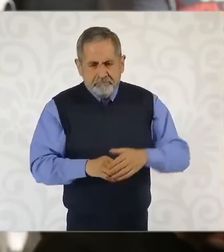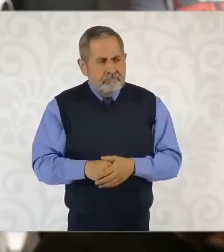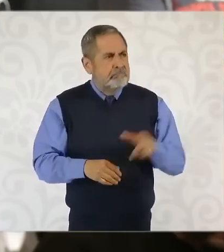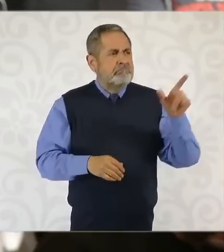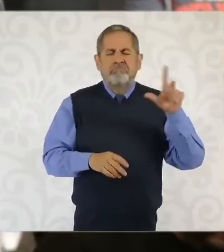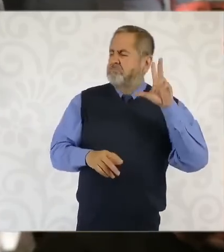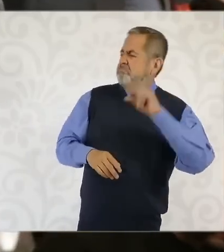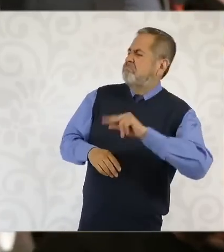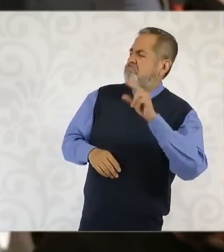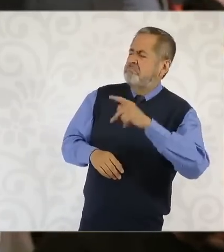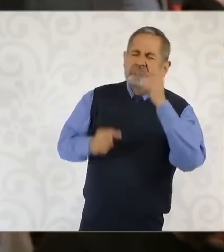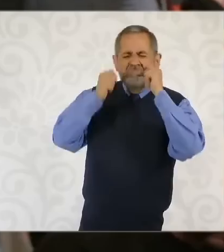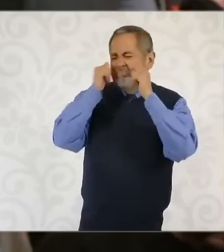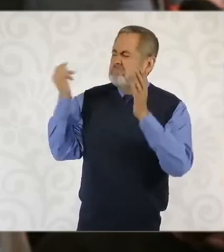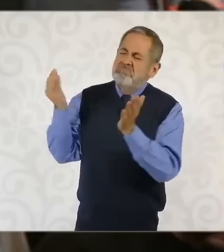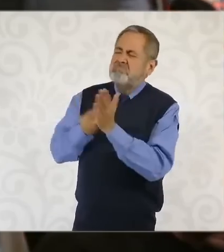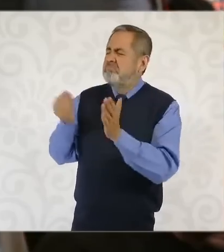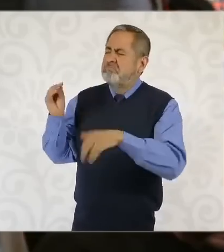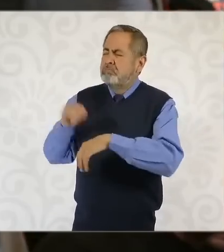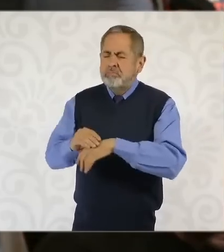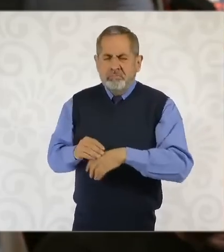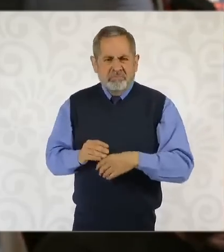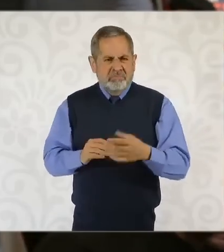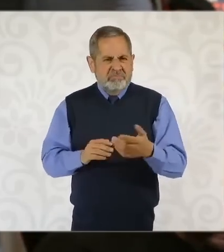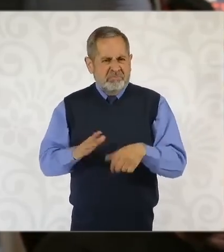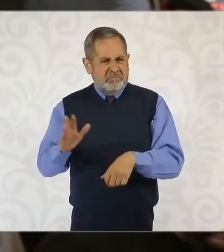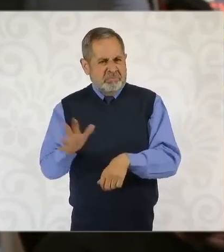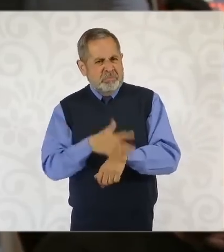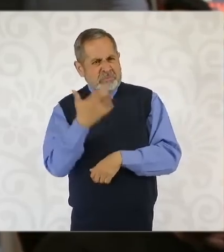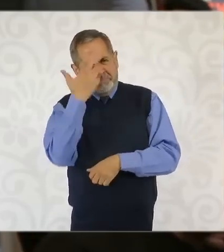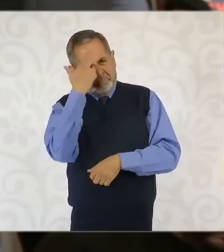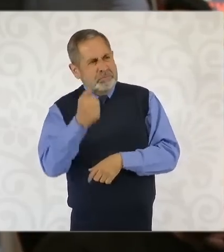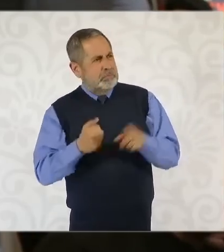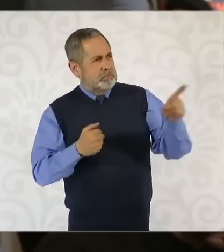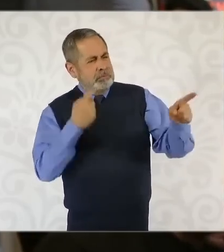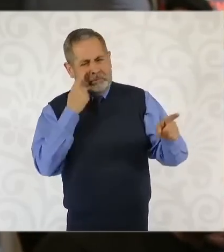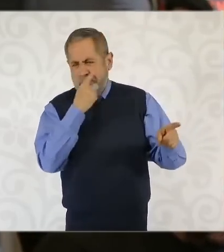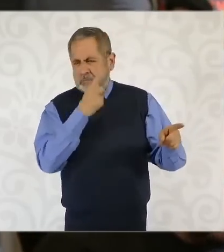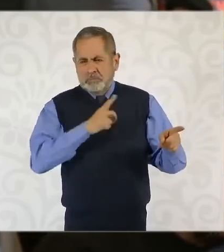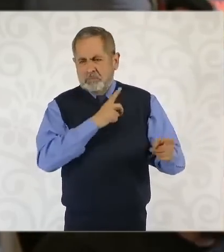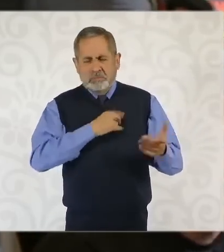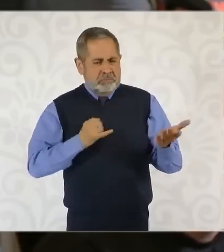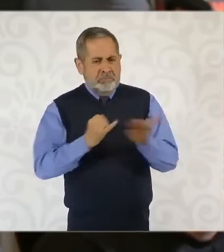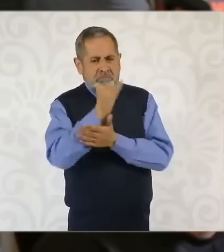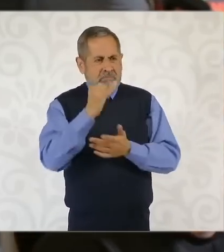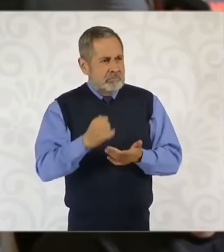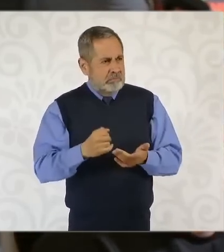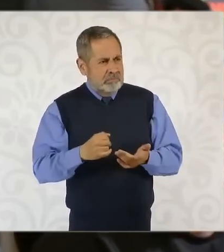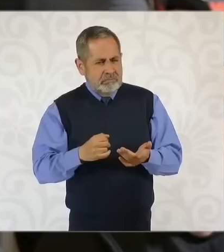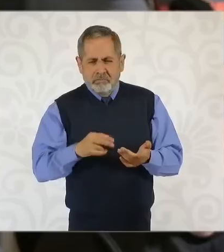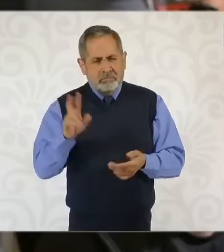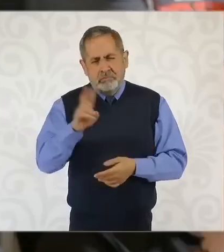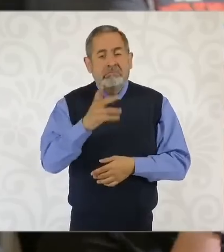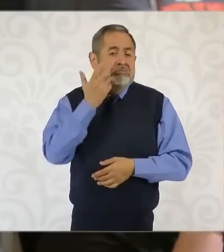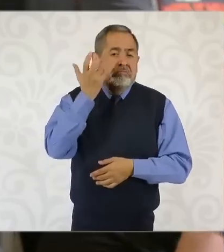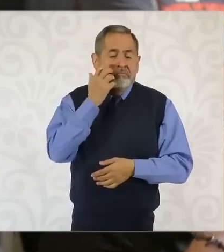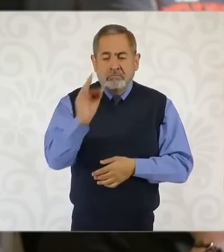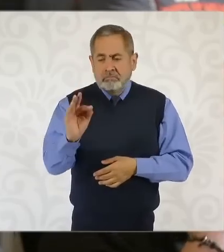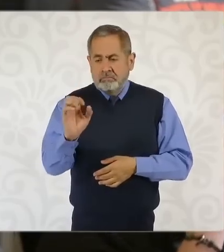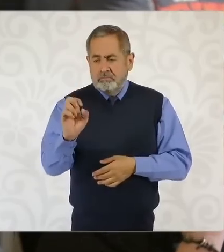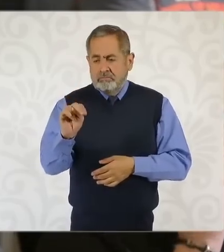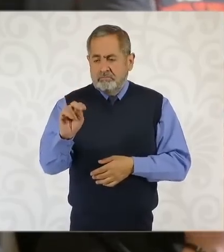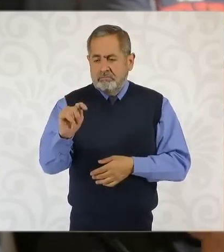atribuye usted eh la decisión unilateral Por qué cree si no es el fentanilo A qué se le atribuye y